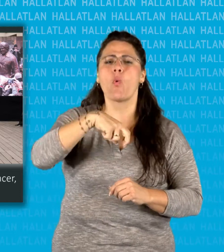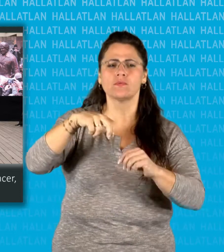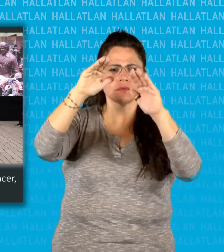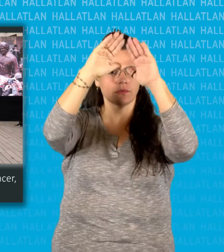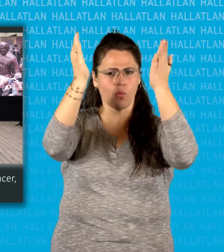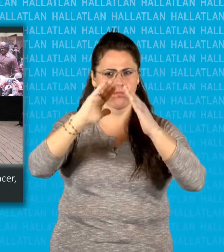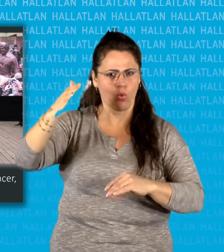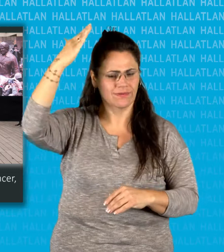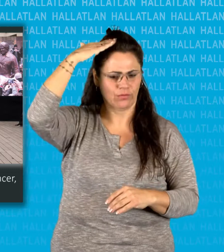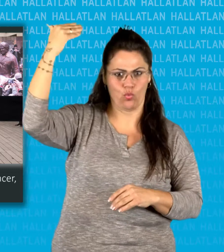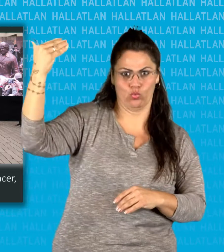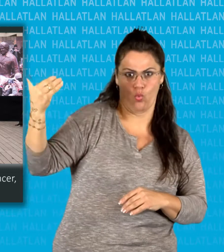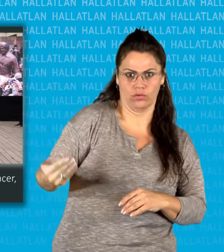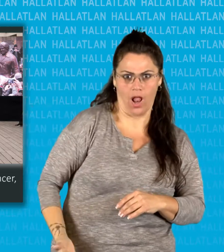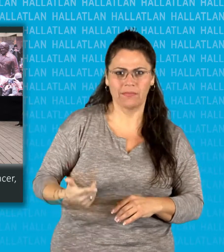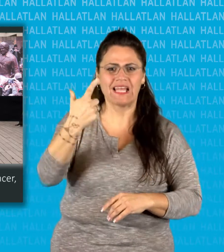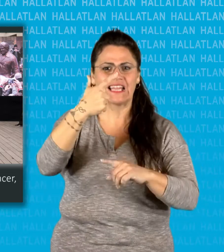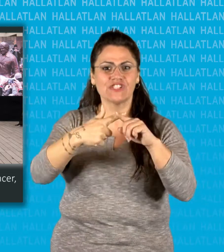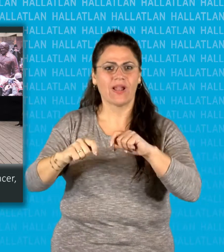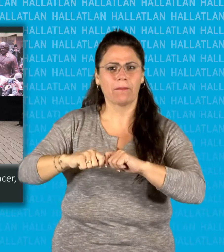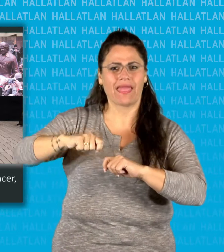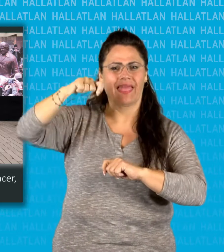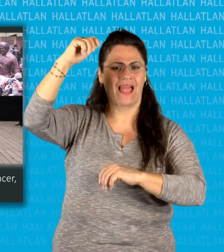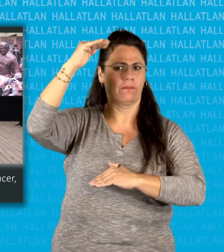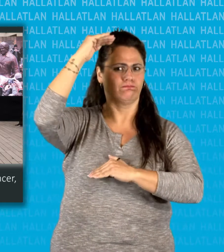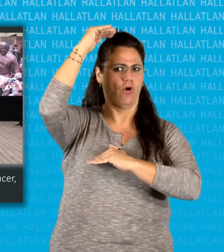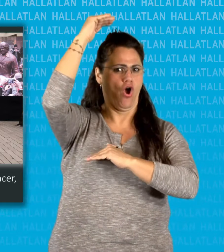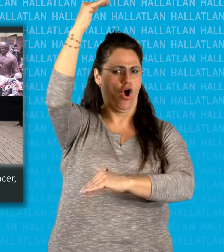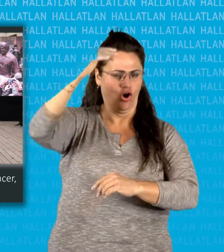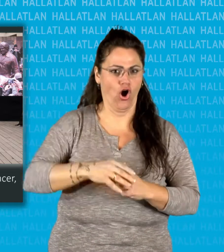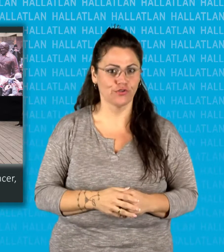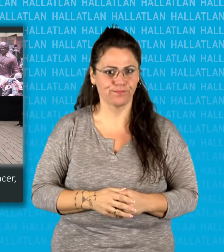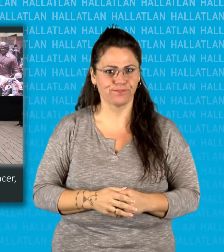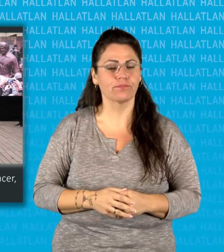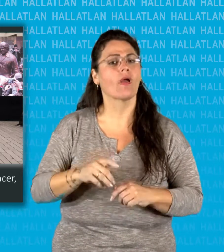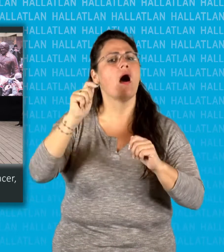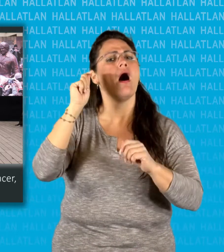egész alakos bronzszobora közel két és fél méteres.